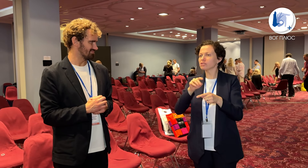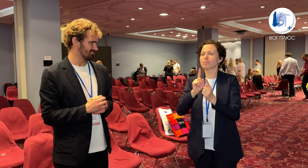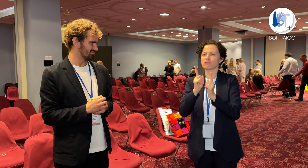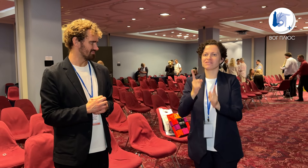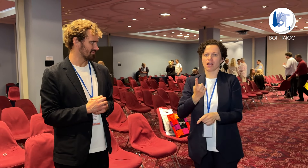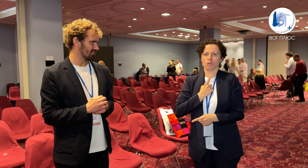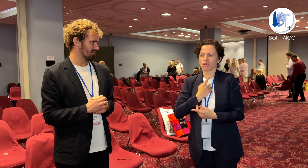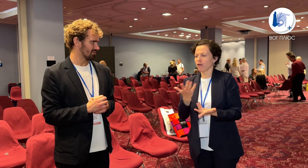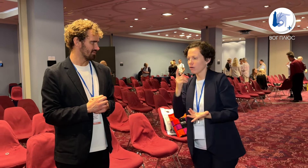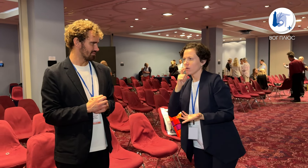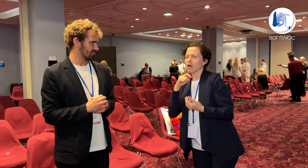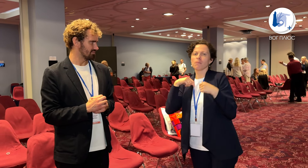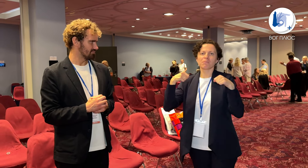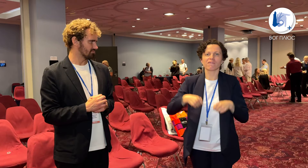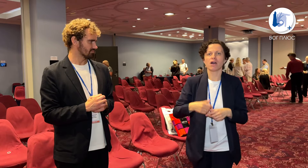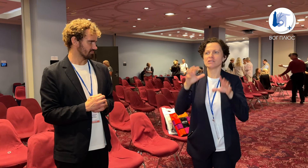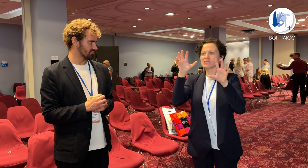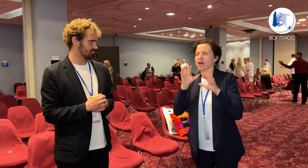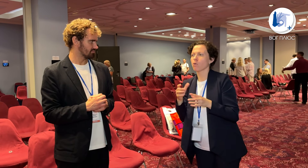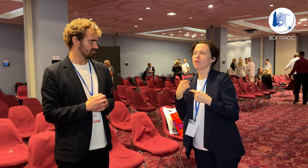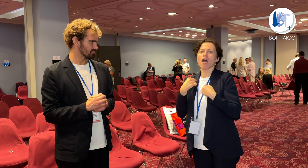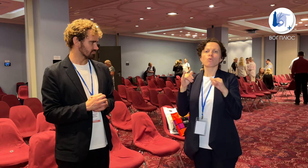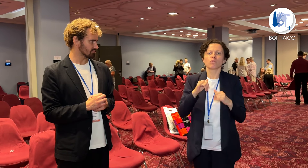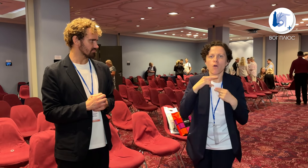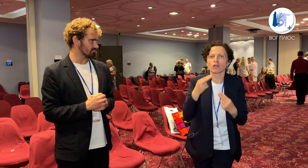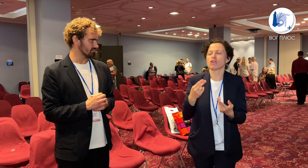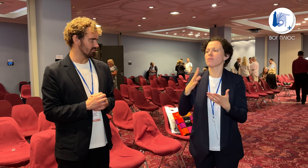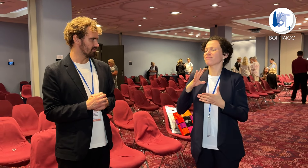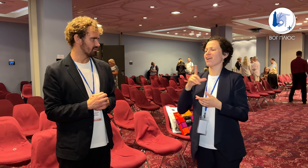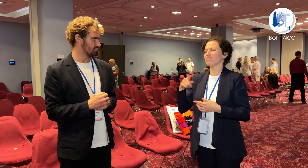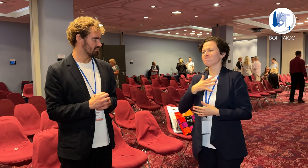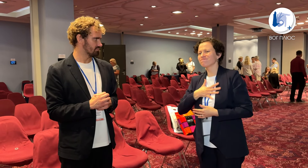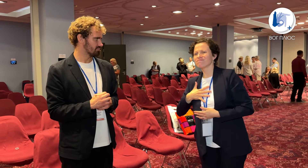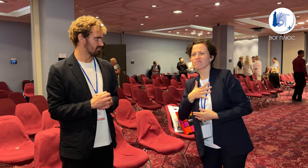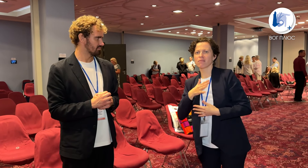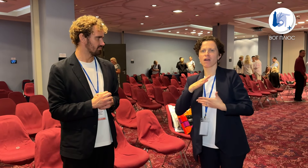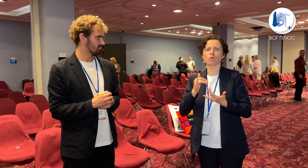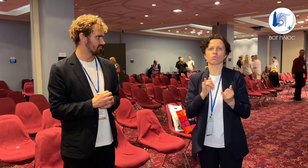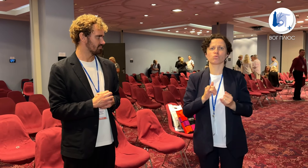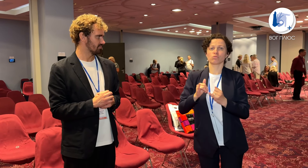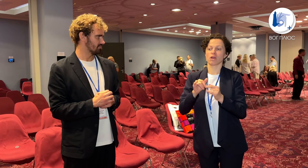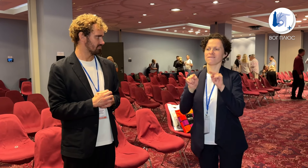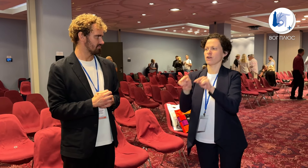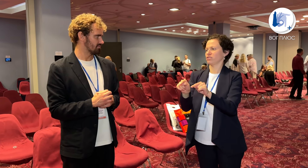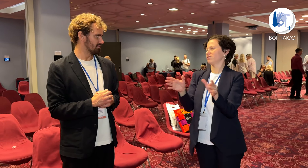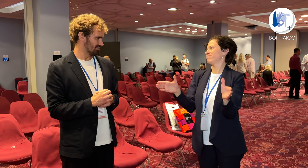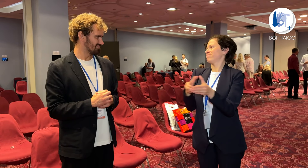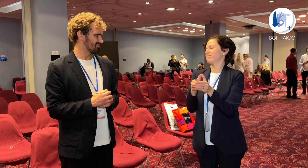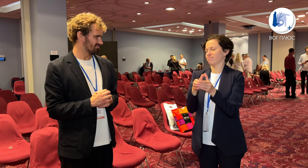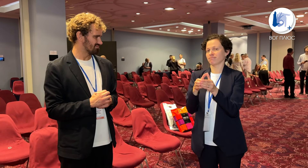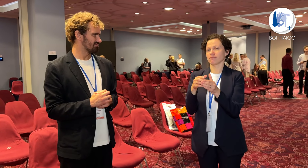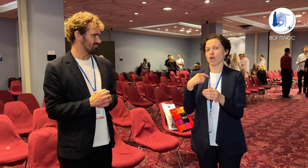Ведь, часто переводчики не знают права, законы, куда можно обратиться, бывает нужно поделиться какими-то переживаниями, теперь это можно решить в группе.